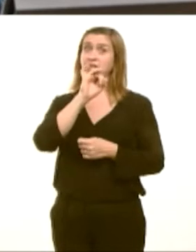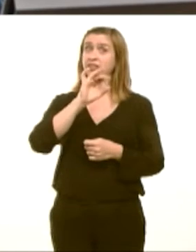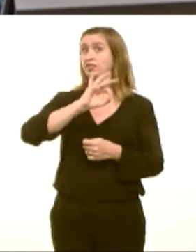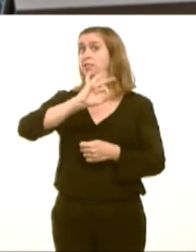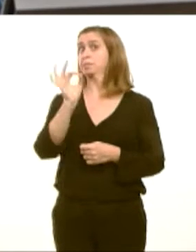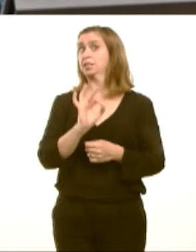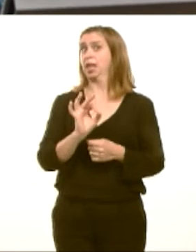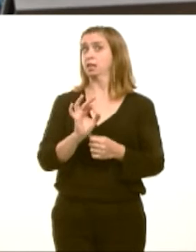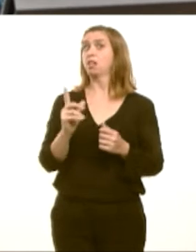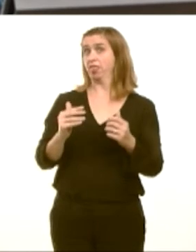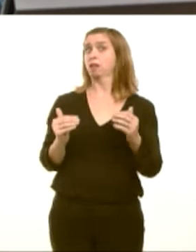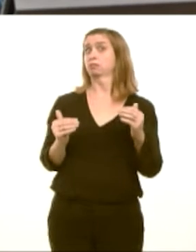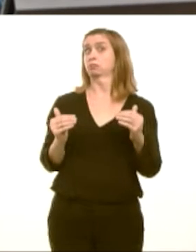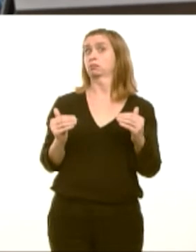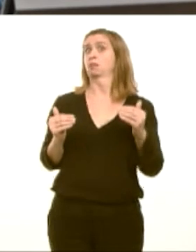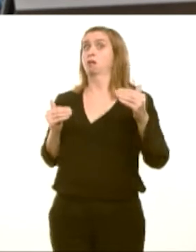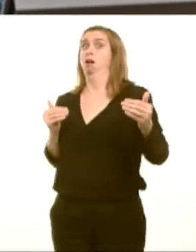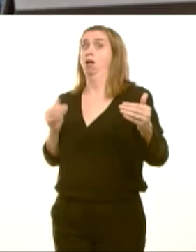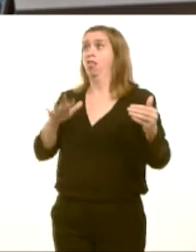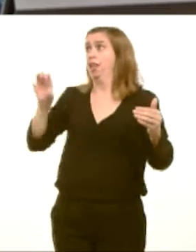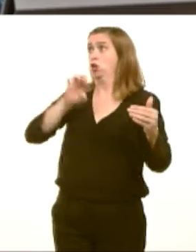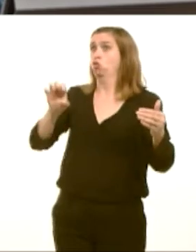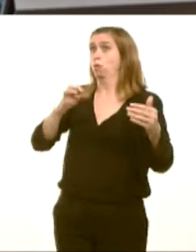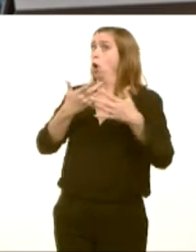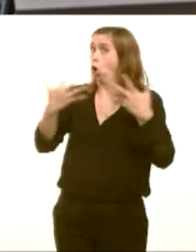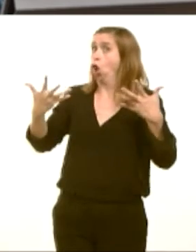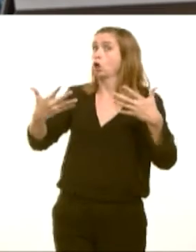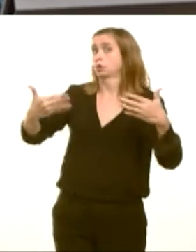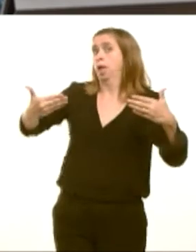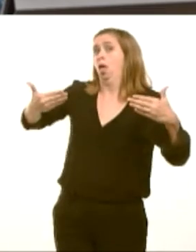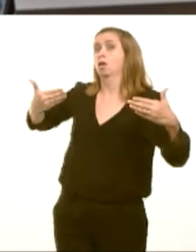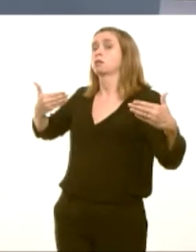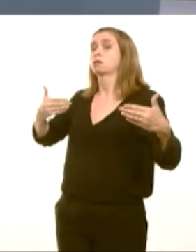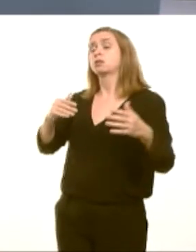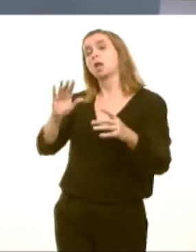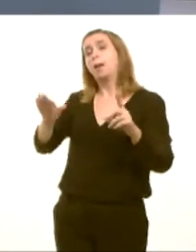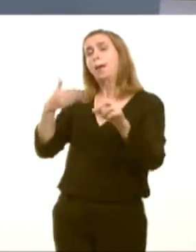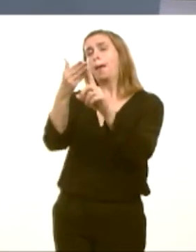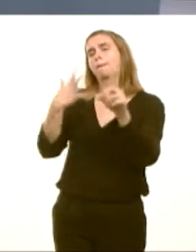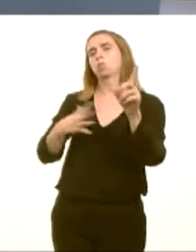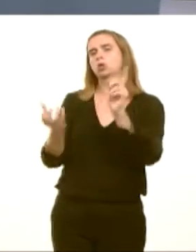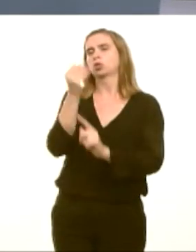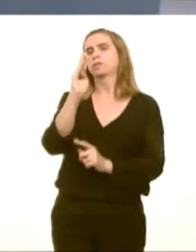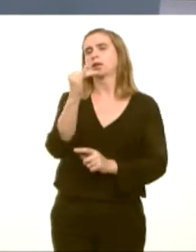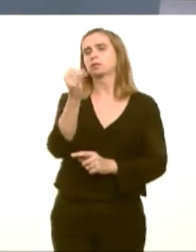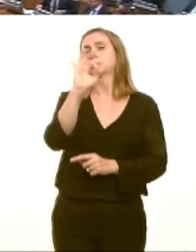Y nod yw, wrth gwrs, cyrraedd y targed o 96 y cant o dan y cynllun Cyflymu Cymru.